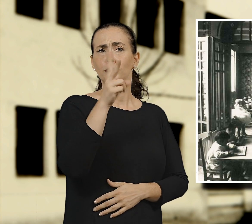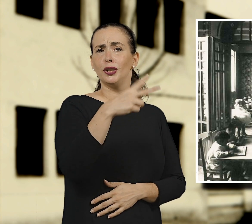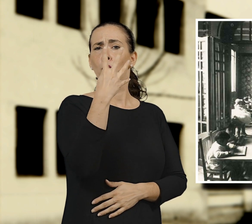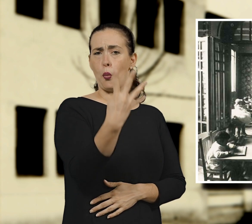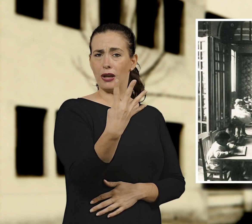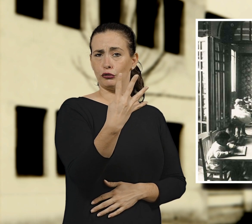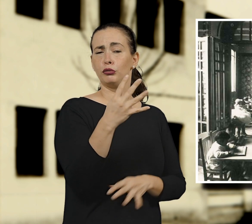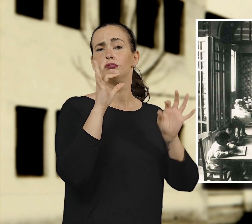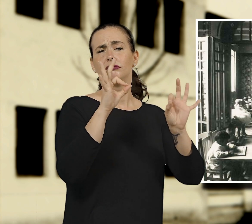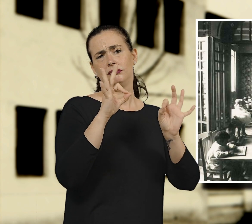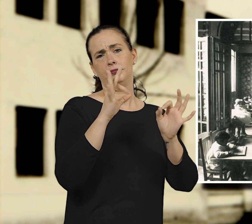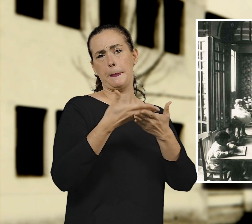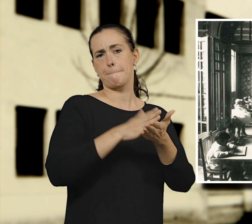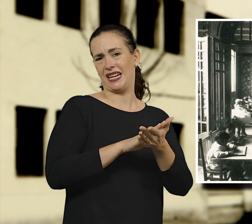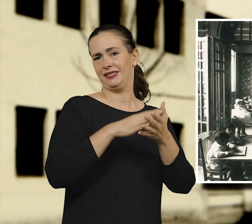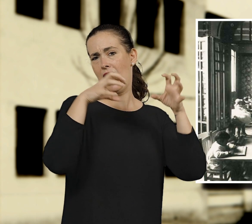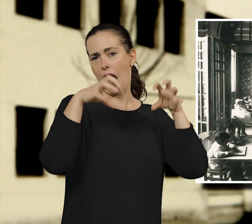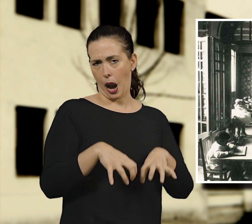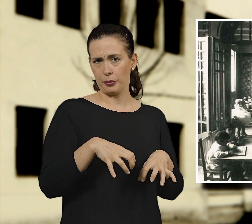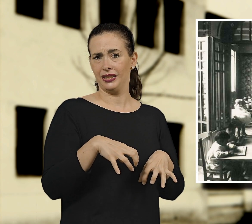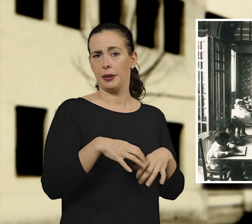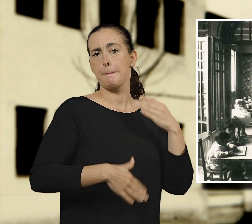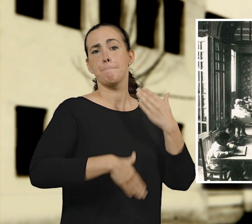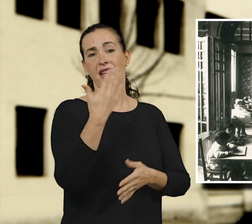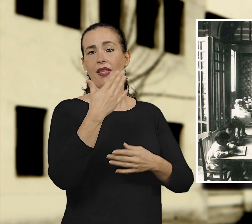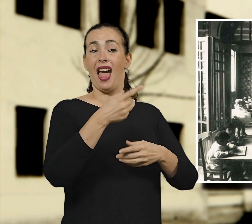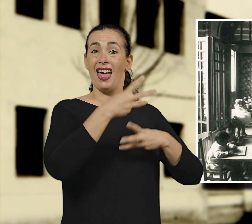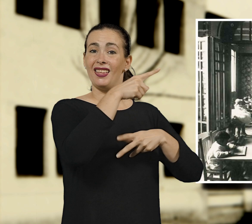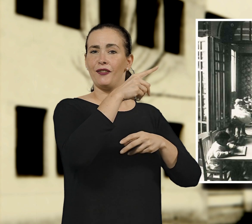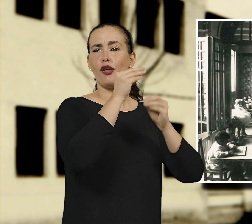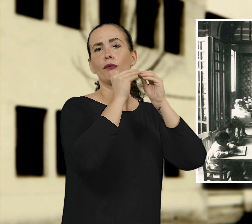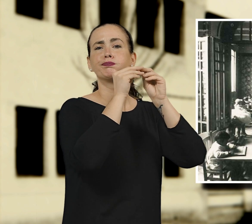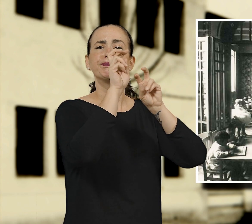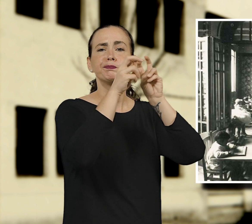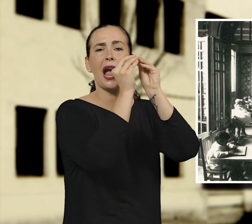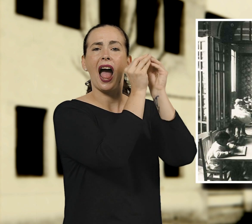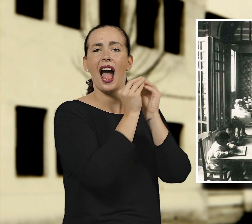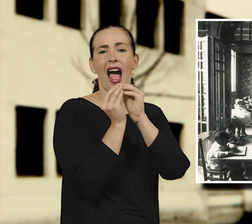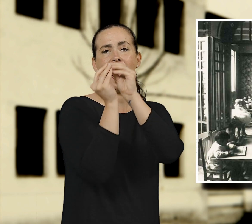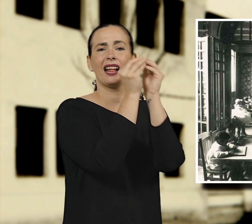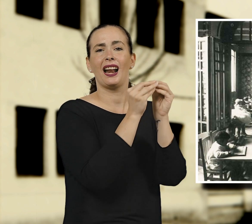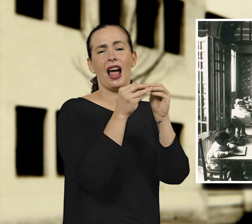L’abril del 2004 va començar la rehabilitació de l’edifici